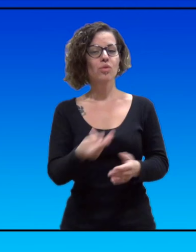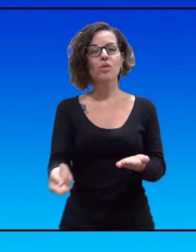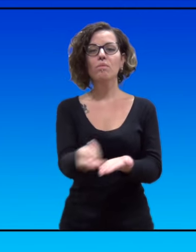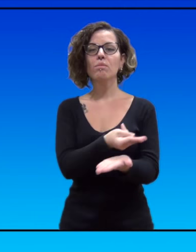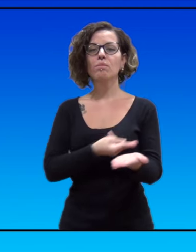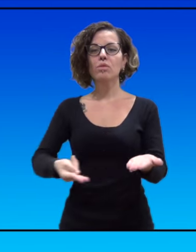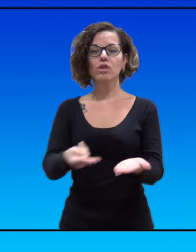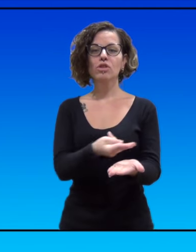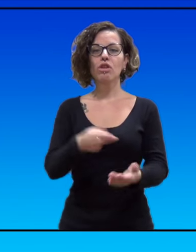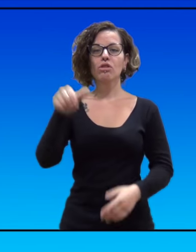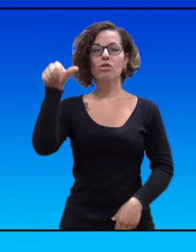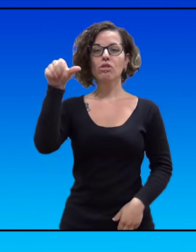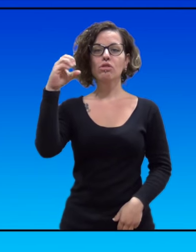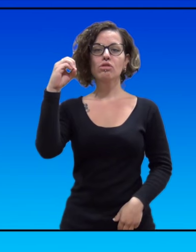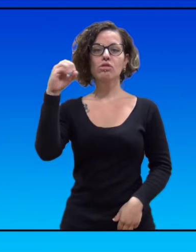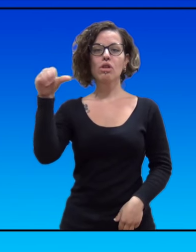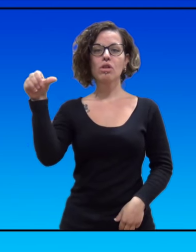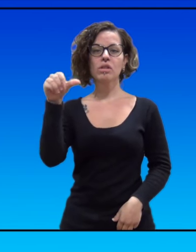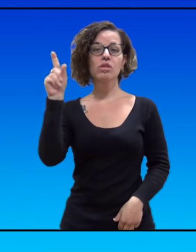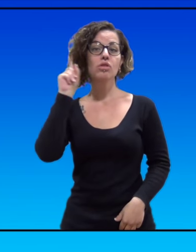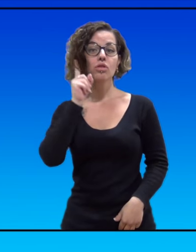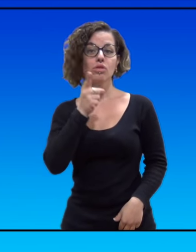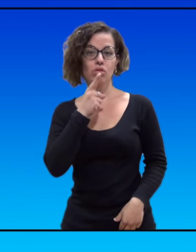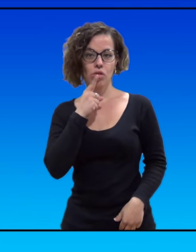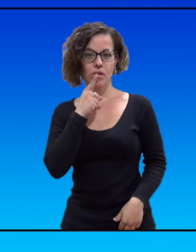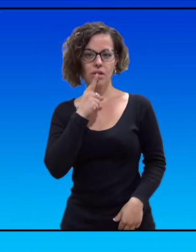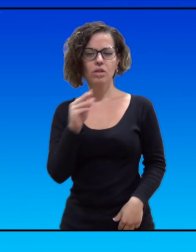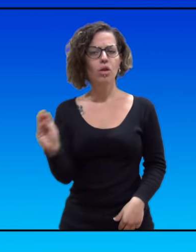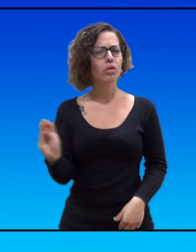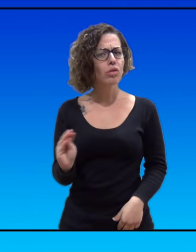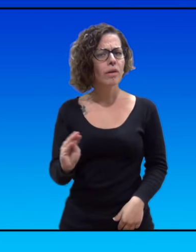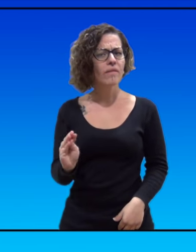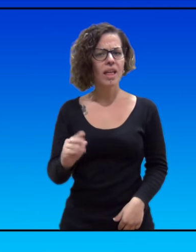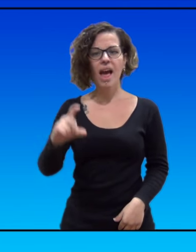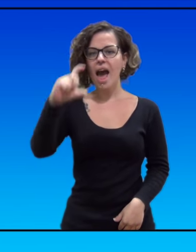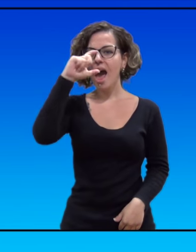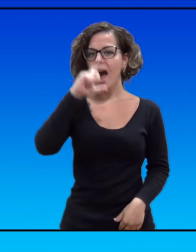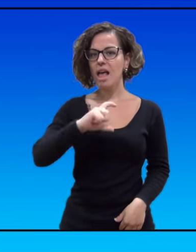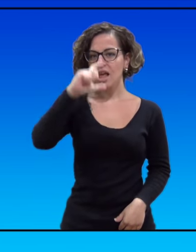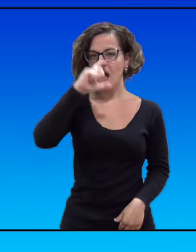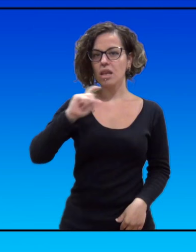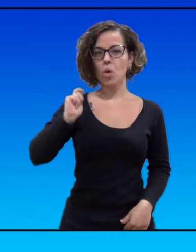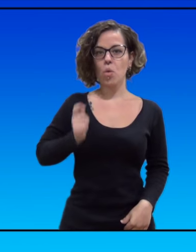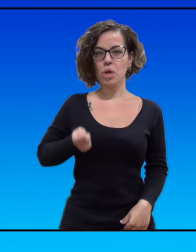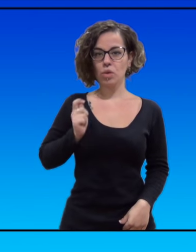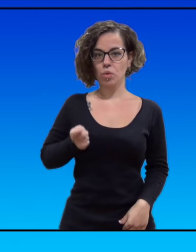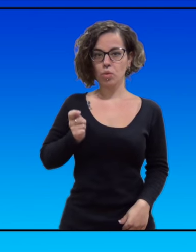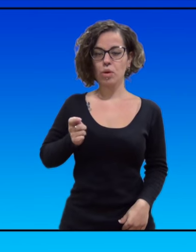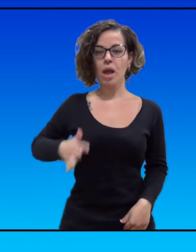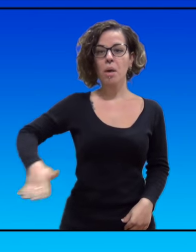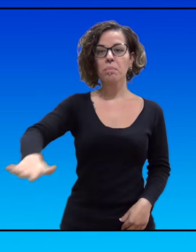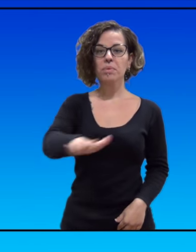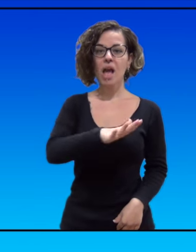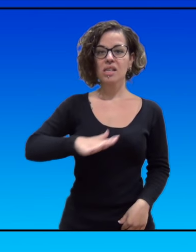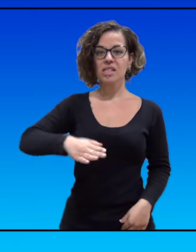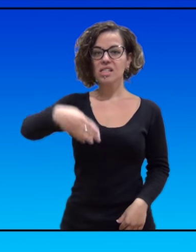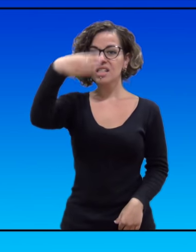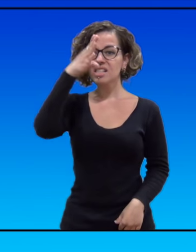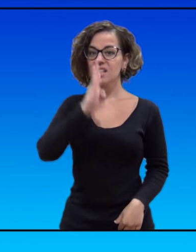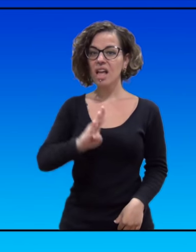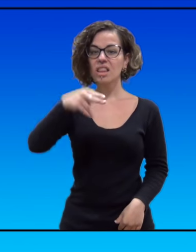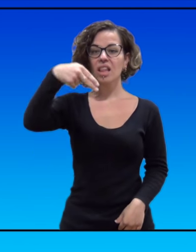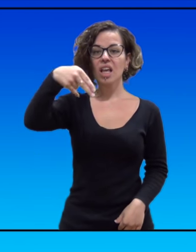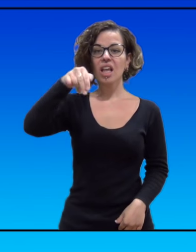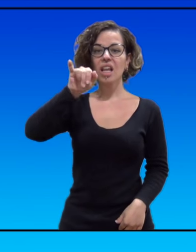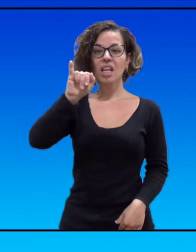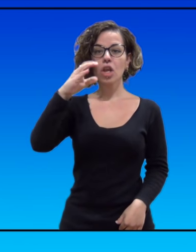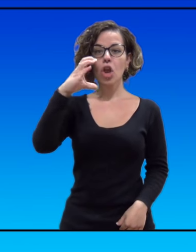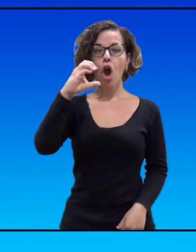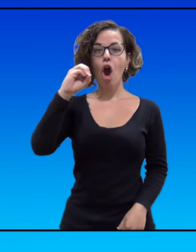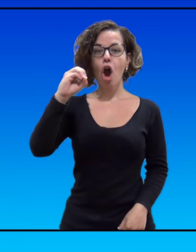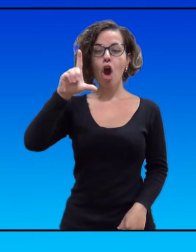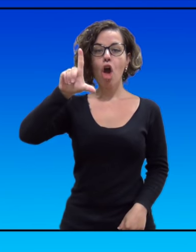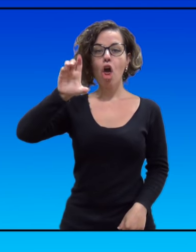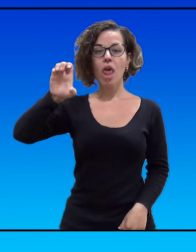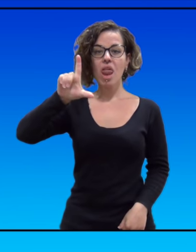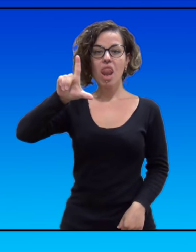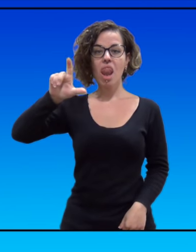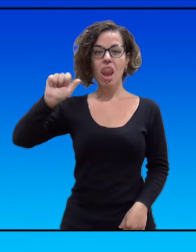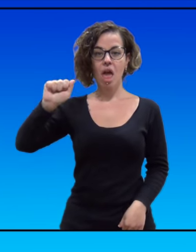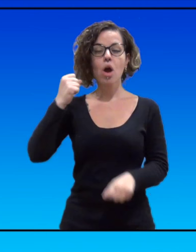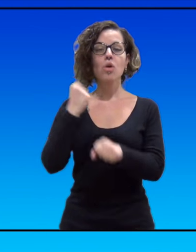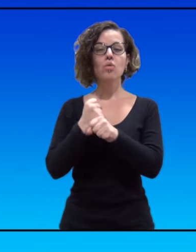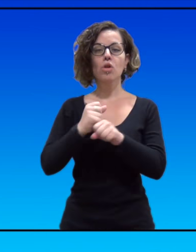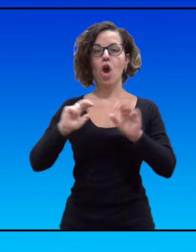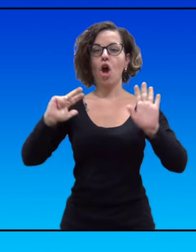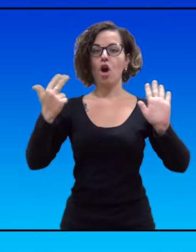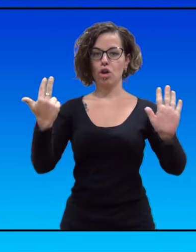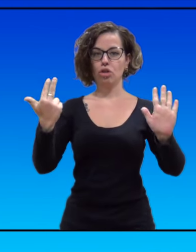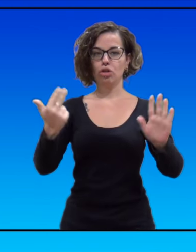del Progetto SOS SORDI presso la Questura di Catania in Piazza S. Nicolella n. 8.